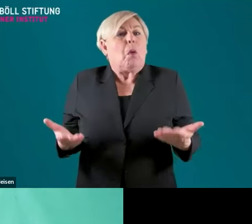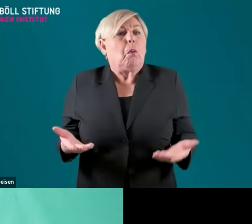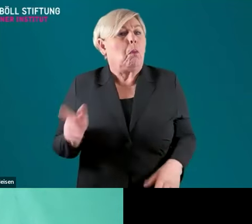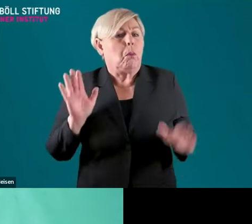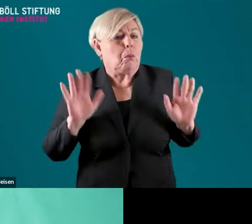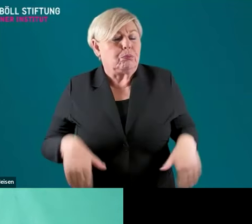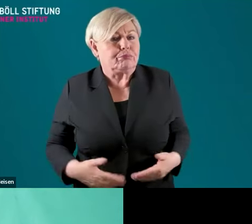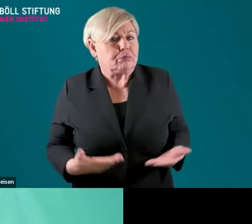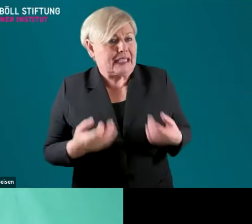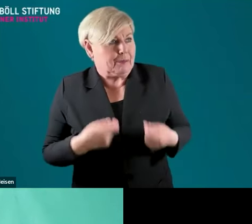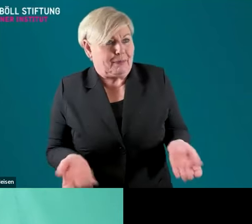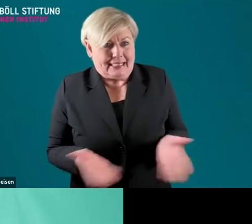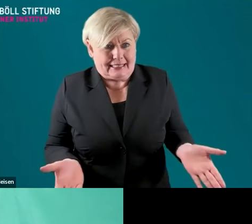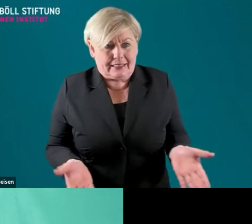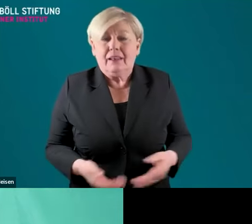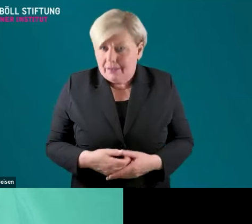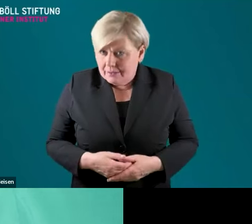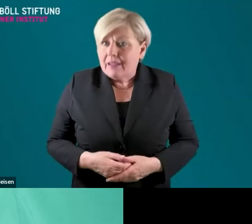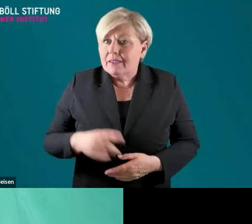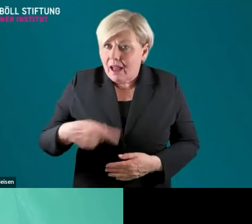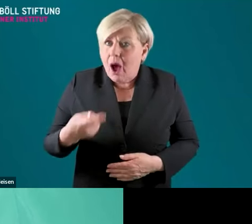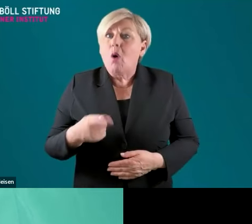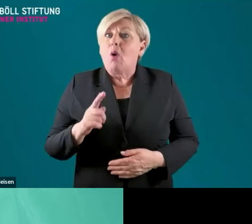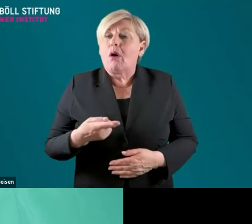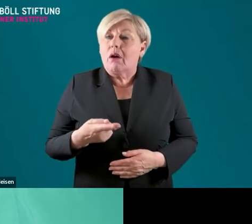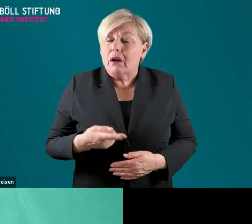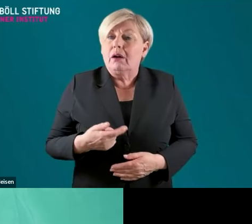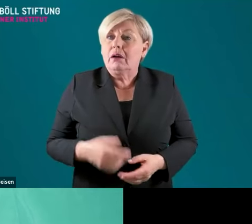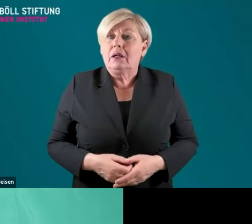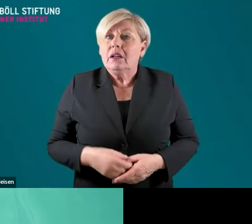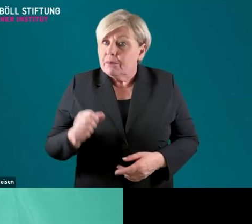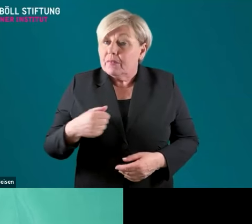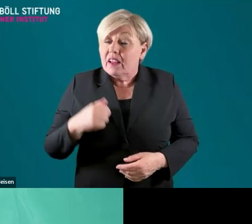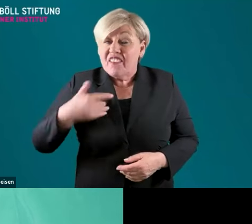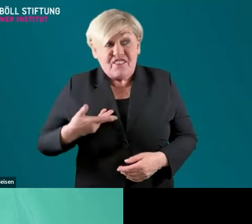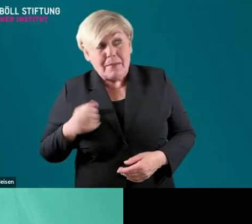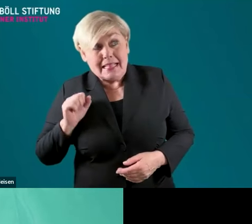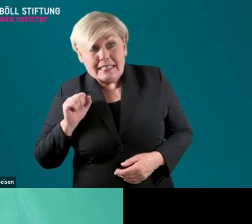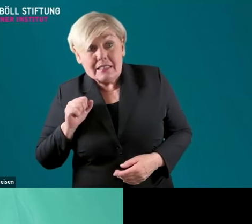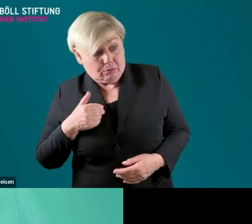Und da gibt es natürlich dann auch Menschen, auch Feminist*innen, die sagen, dem will ich mich entziehen,